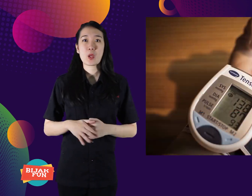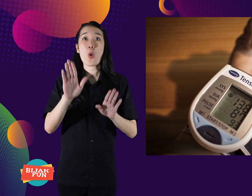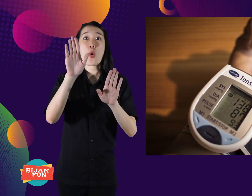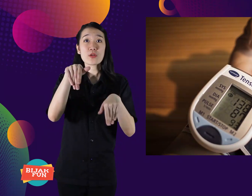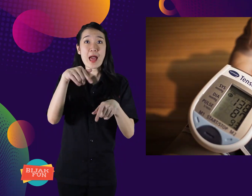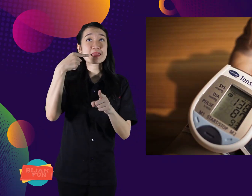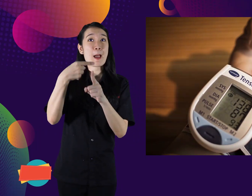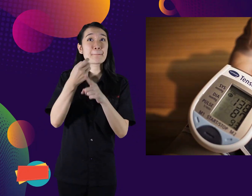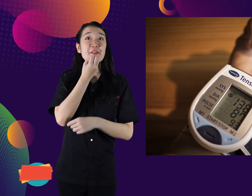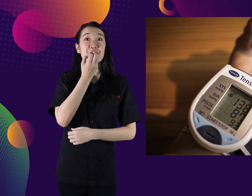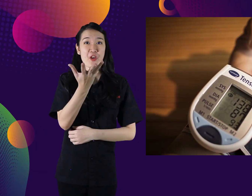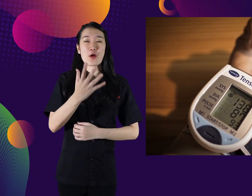Oh iya, info tambahan.